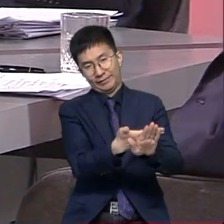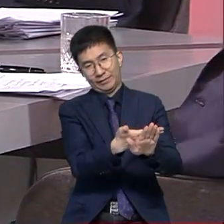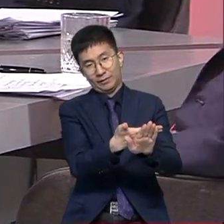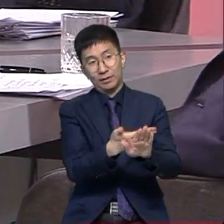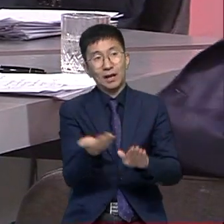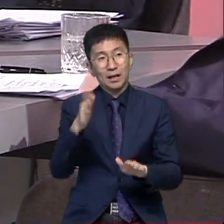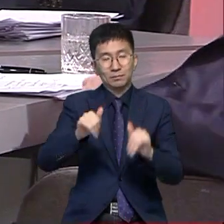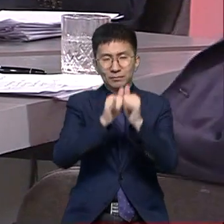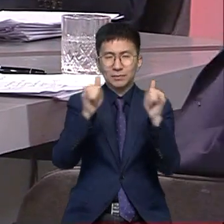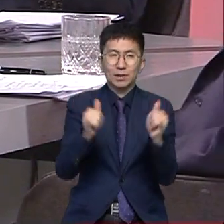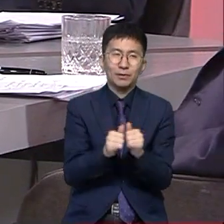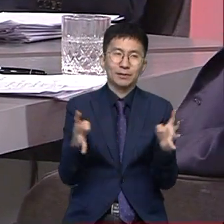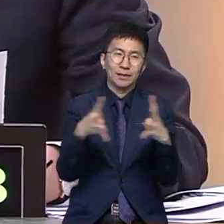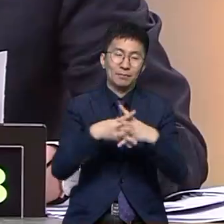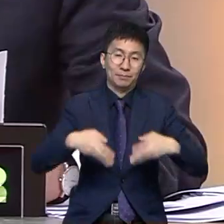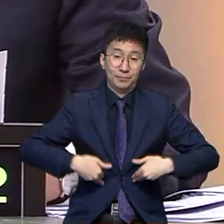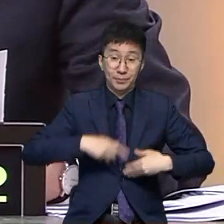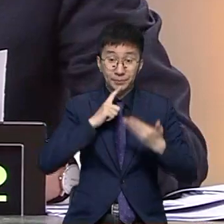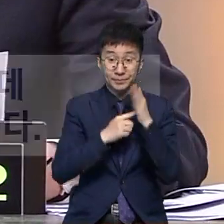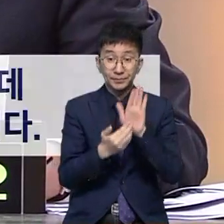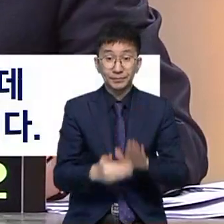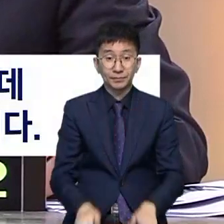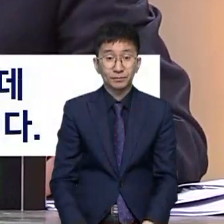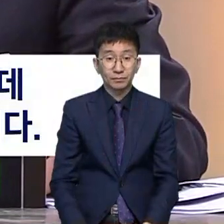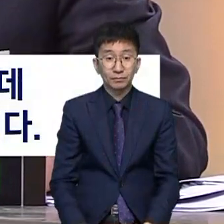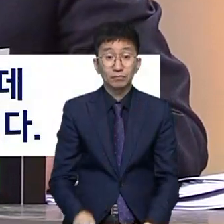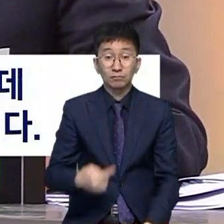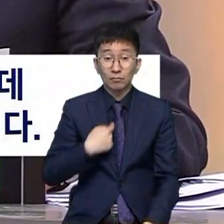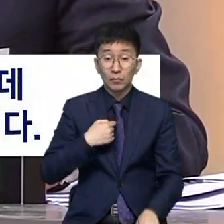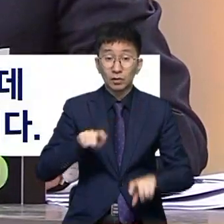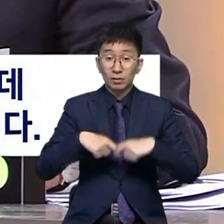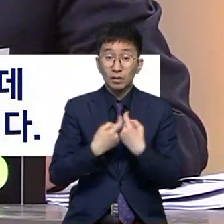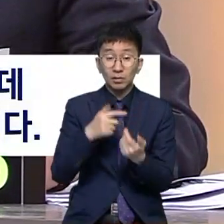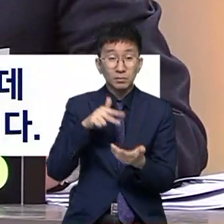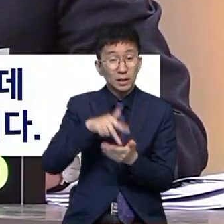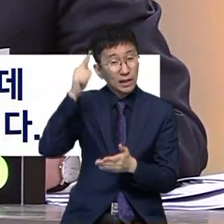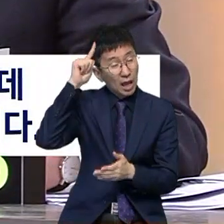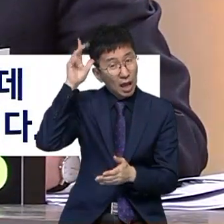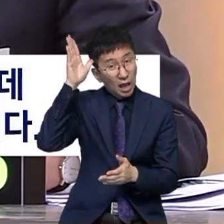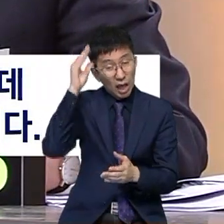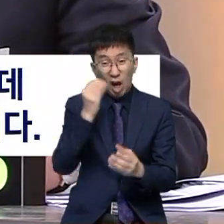합의를 강조했습니다.